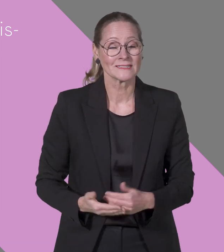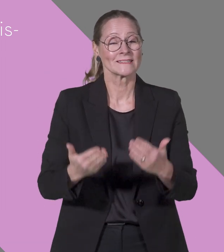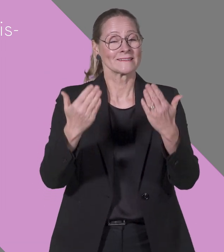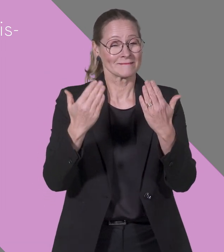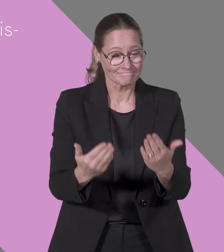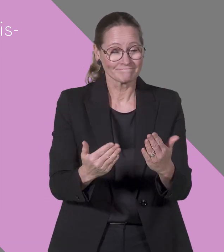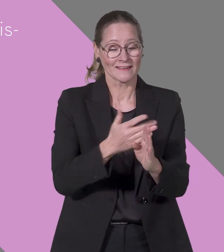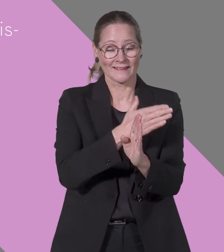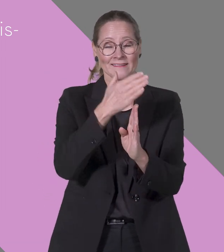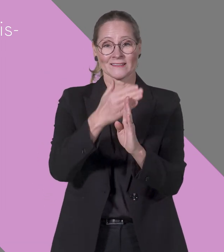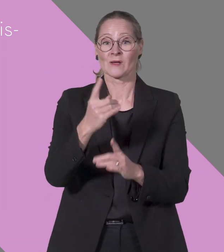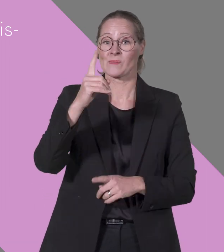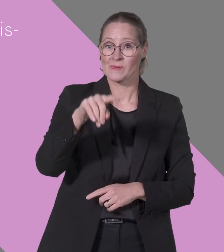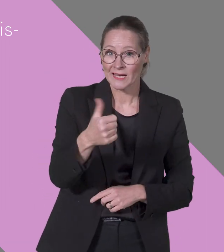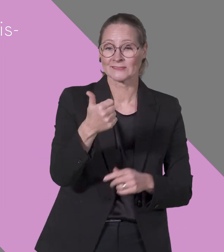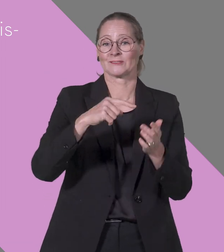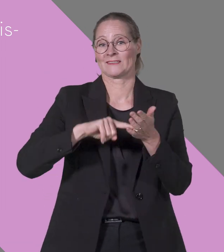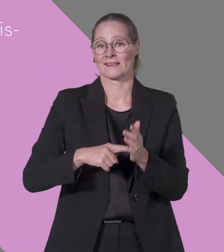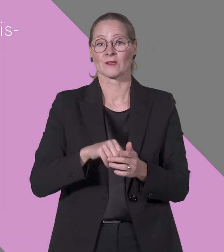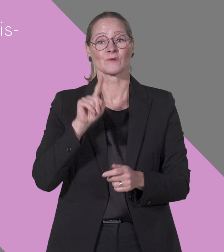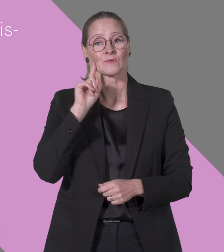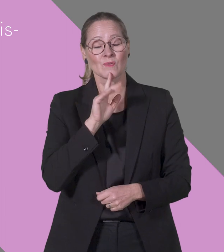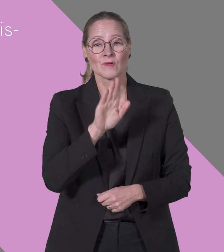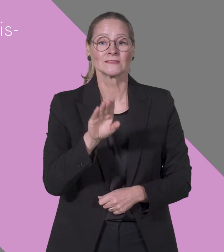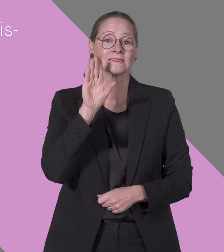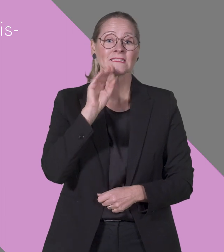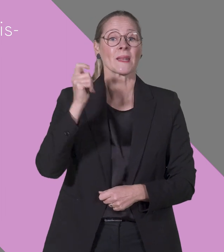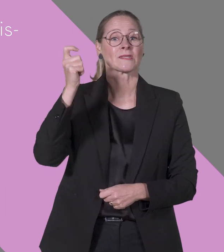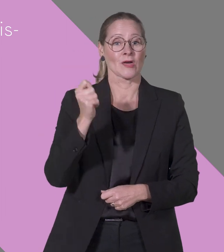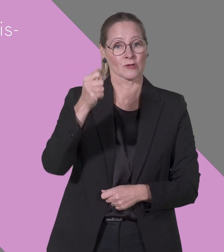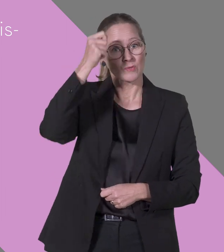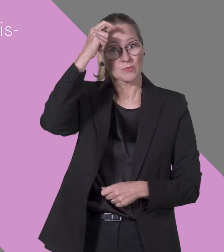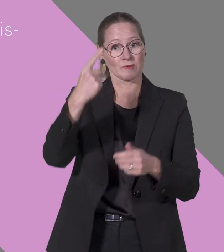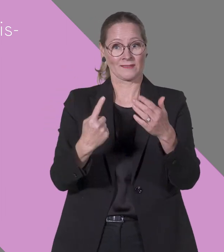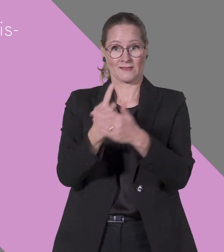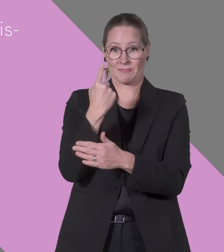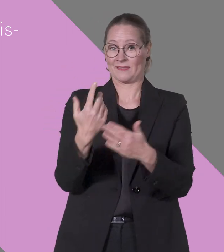Järjestyksessään 19. Kuurojen seniorien kulttuuritapahtuma -